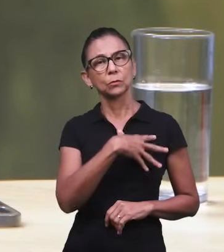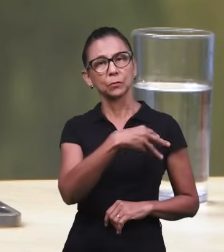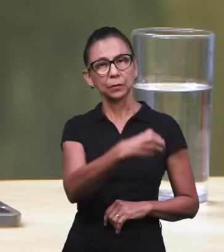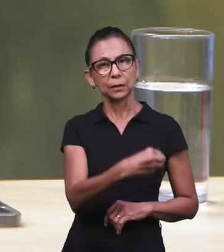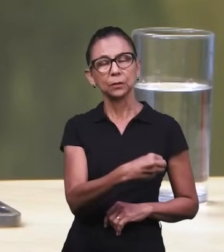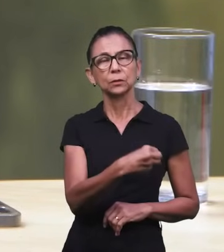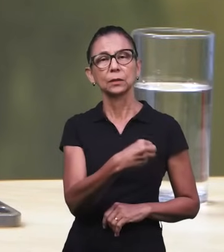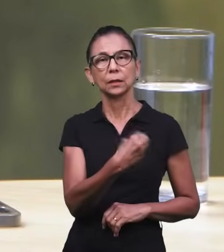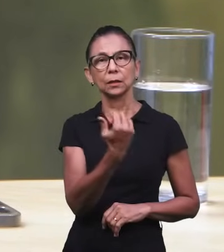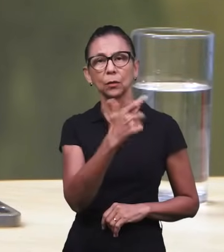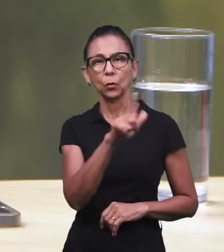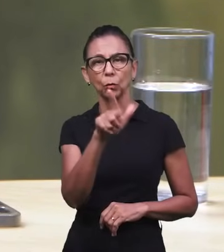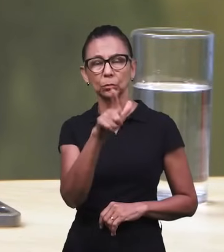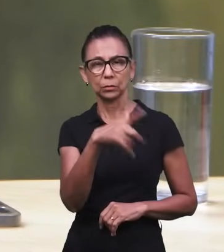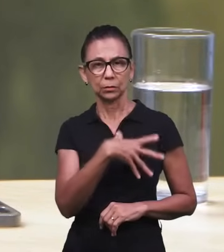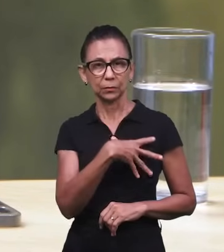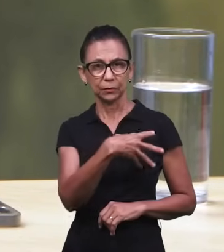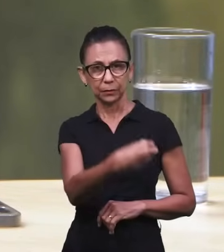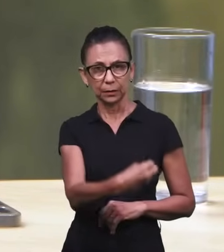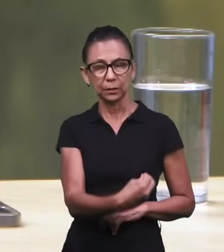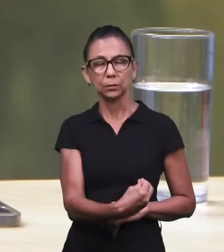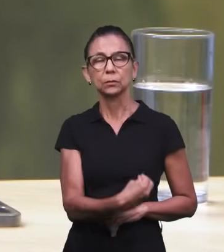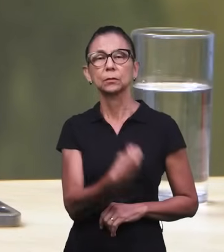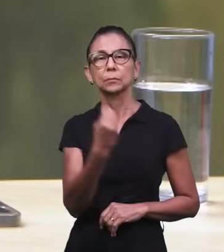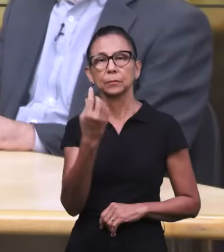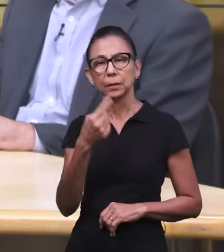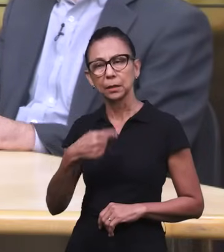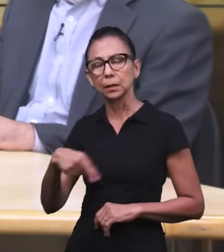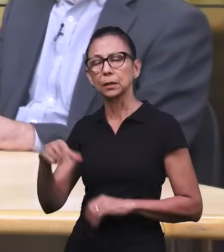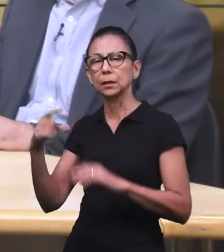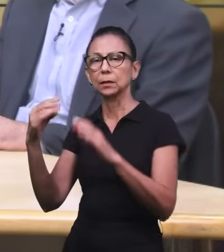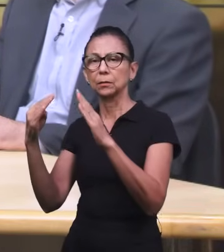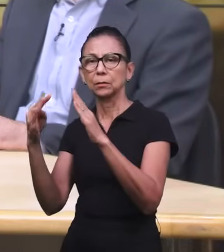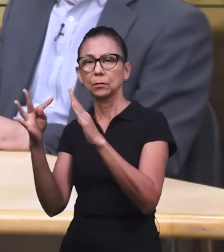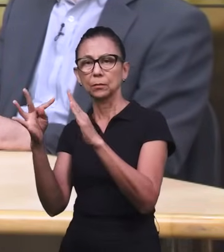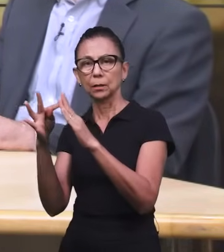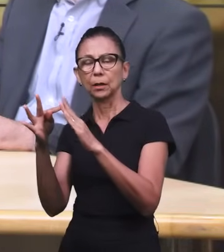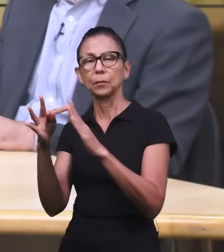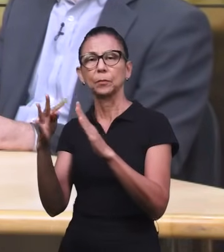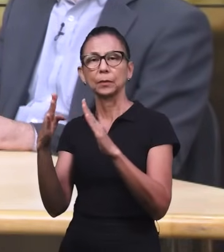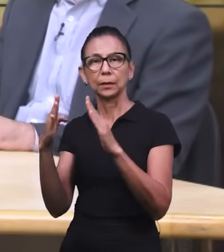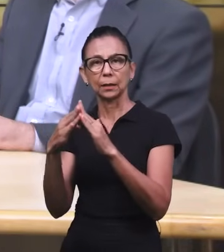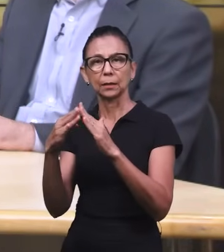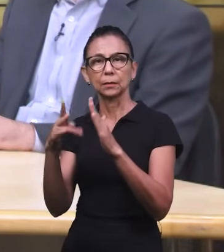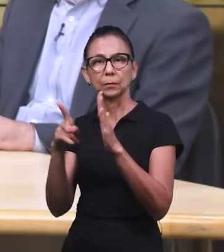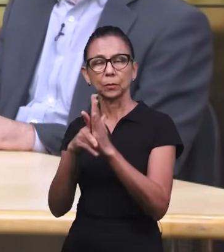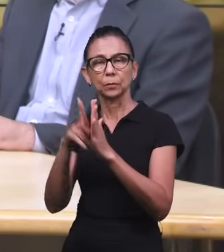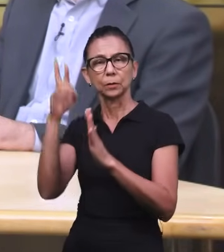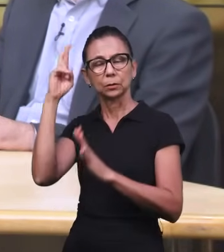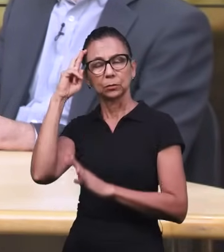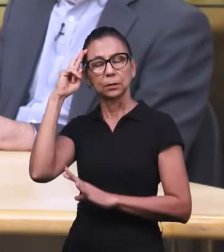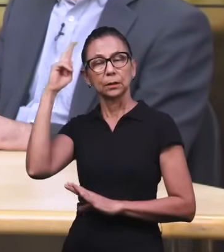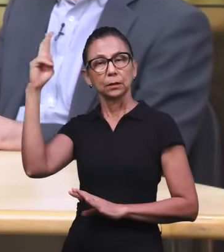Então veja bem hoje é há um perigo muito grande nós corremos um perigo muito grande de essa essa